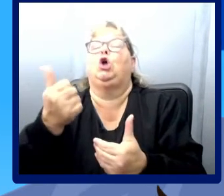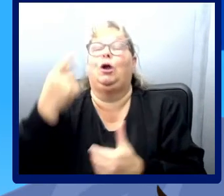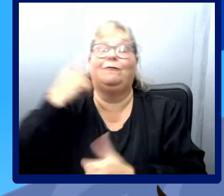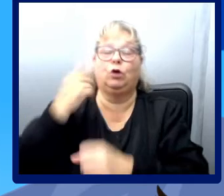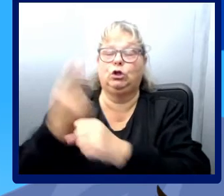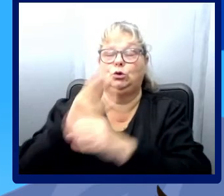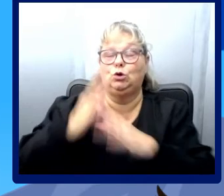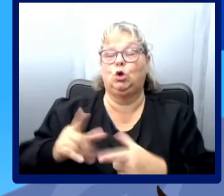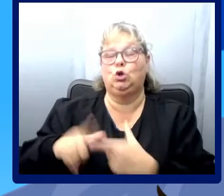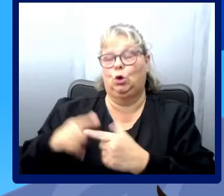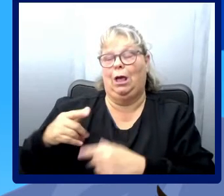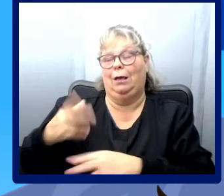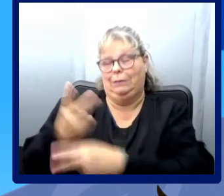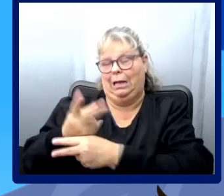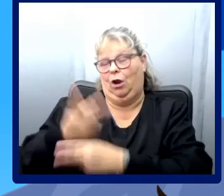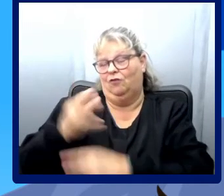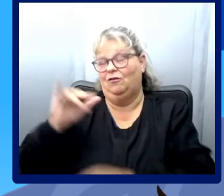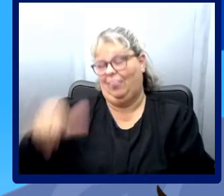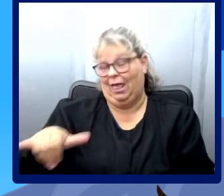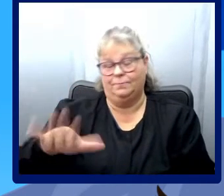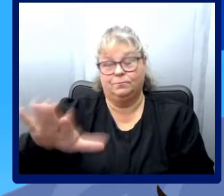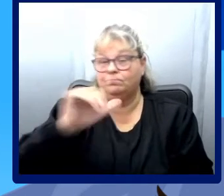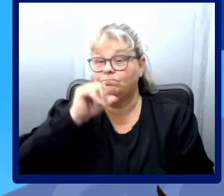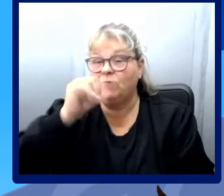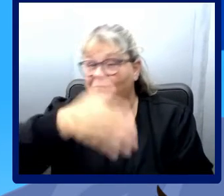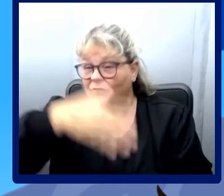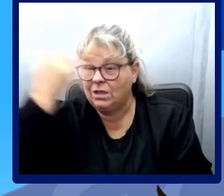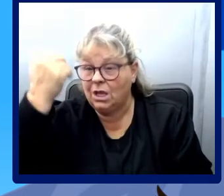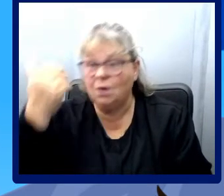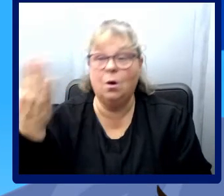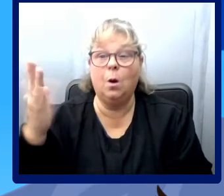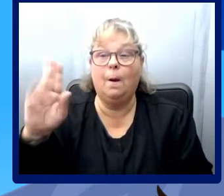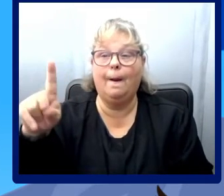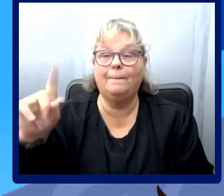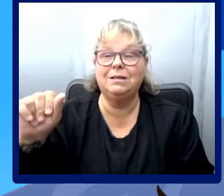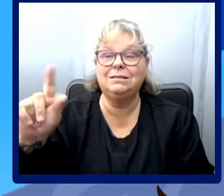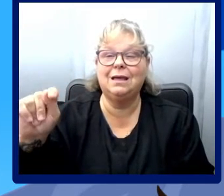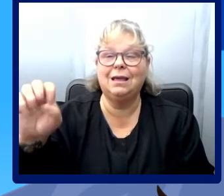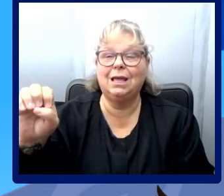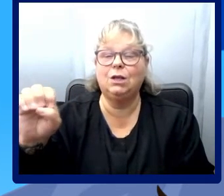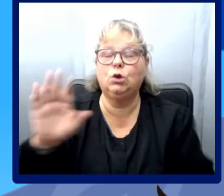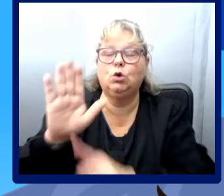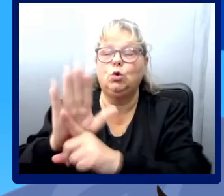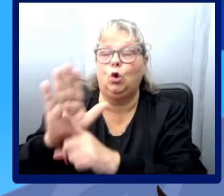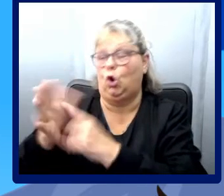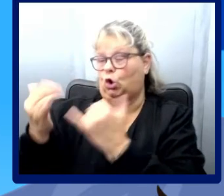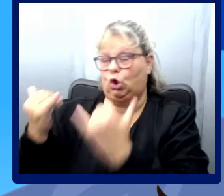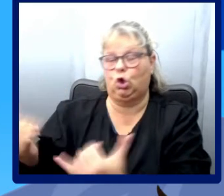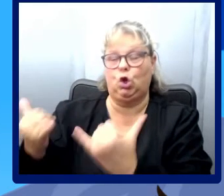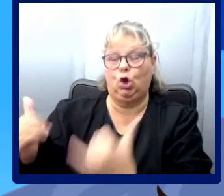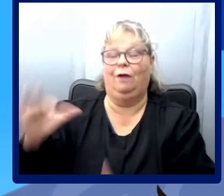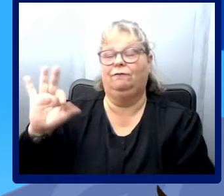Y tampoco se olviden de actualizar sus flujos existentes. Como he mencionado, no hay nada